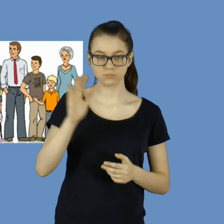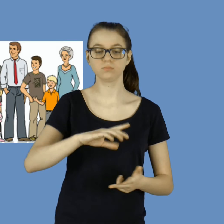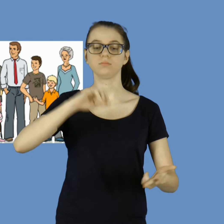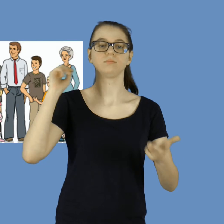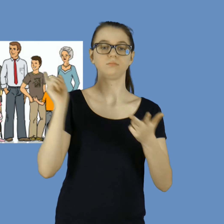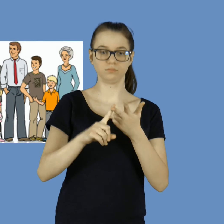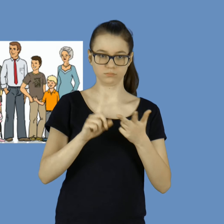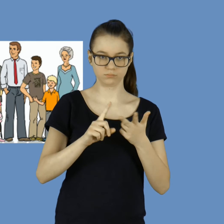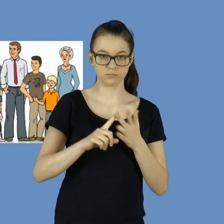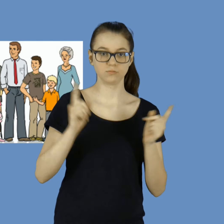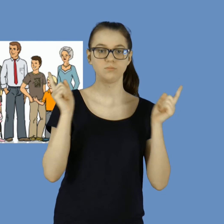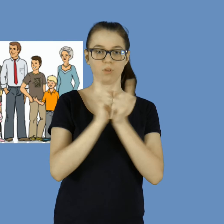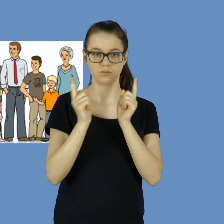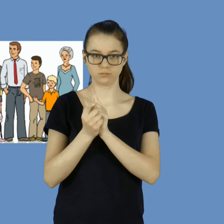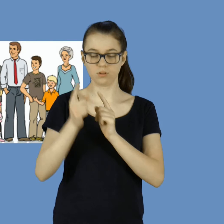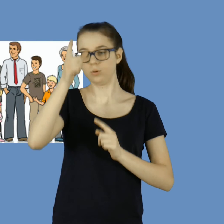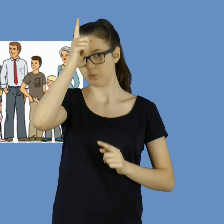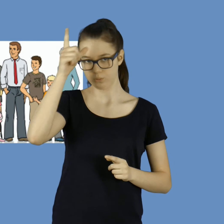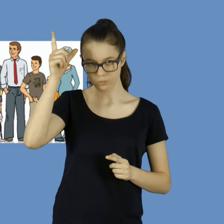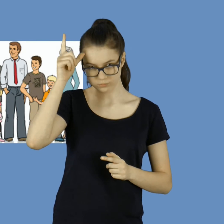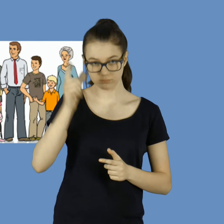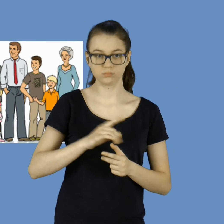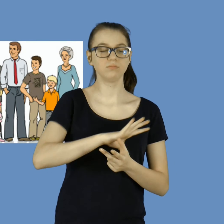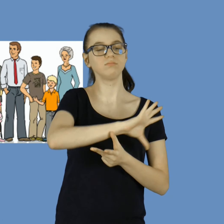3. Spotkanie z drugim człowiekiem.